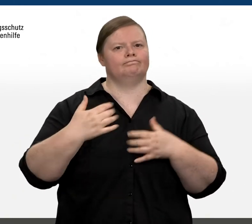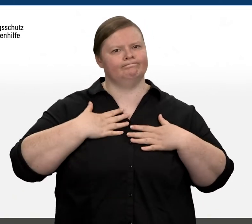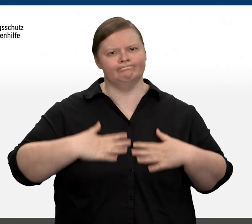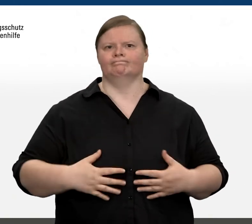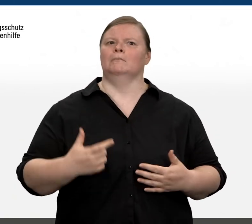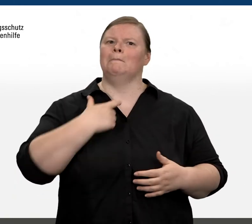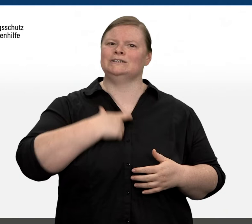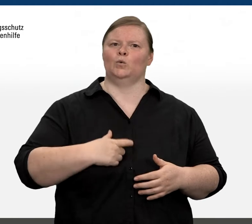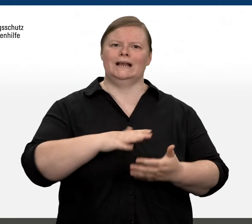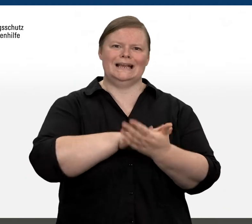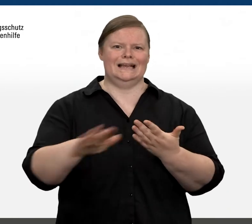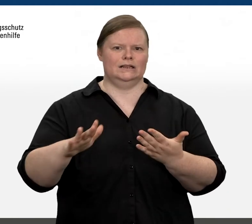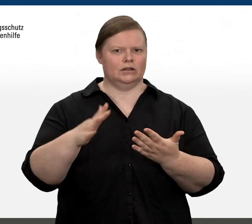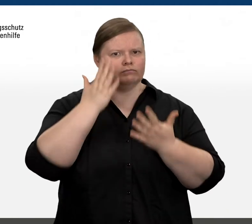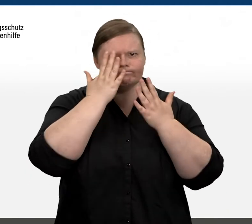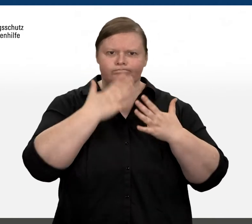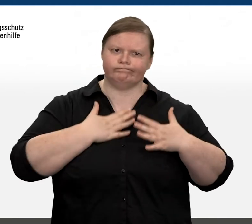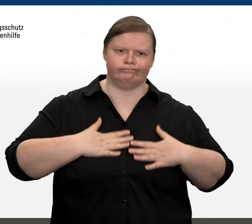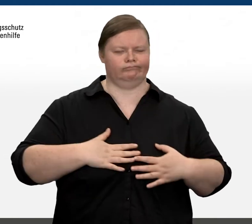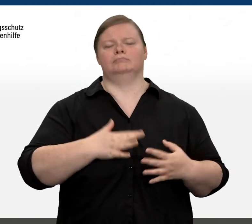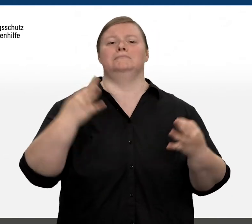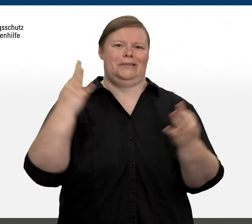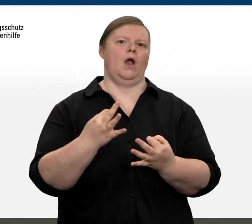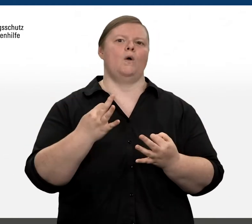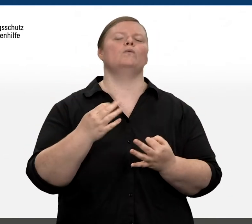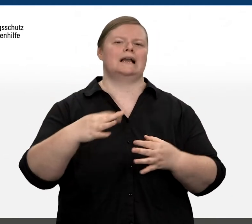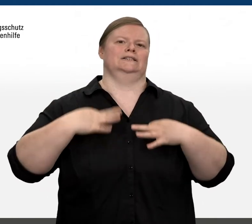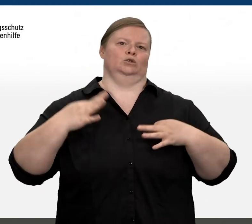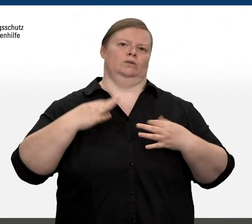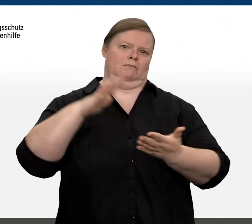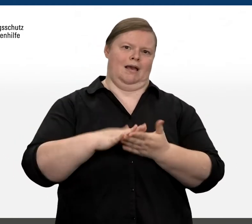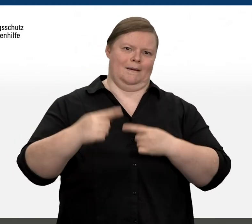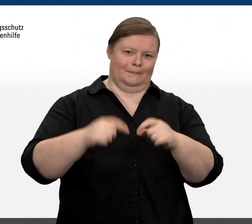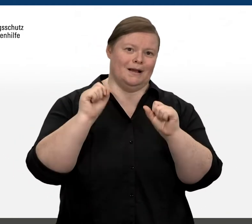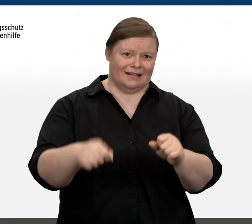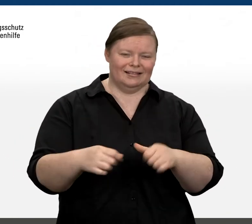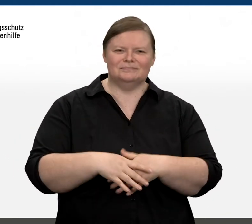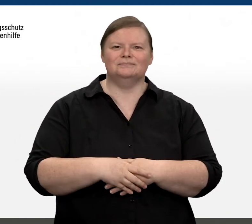ist eine gute persönliche Hygiene entscheidend für die Gesundheit.